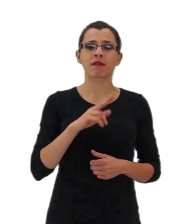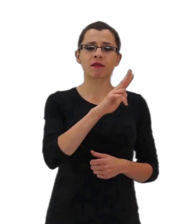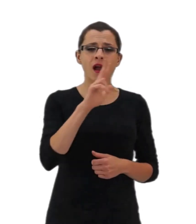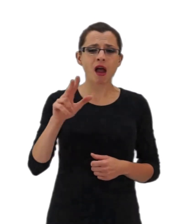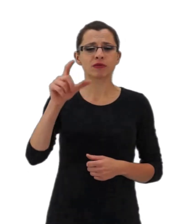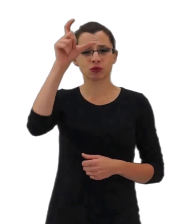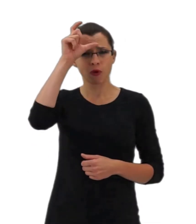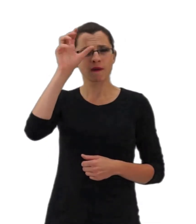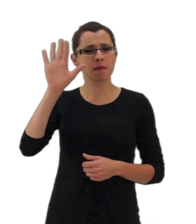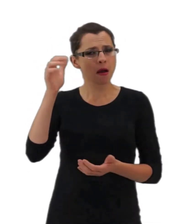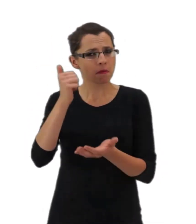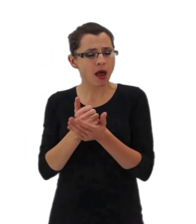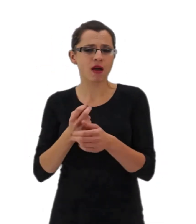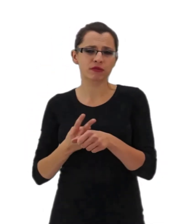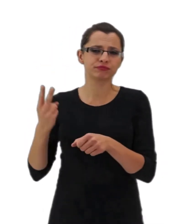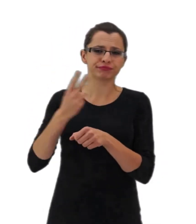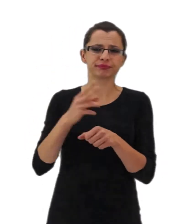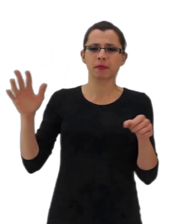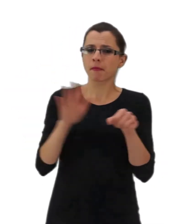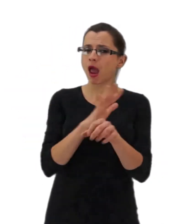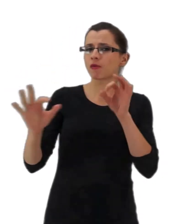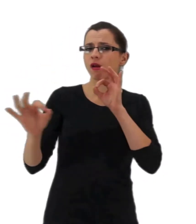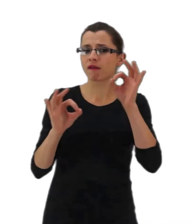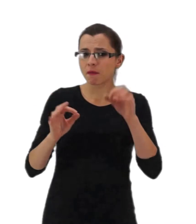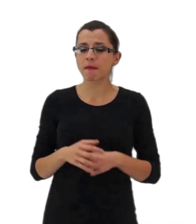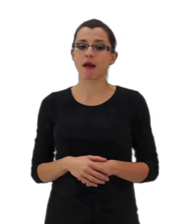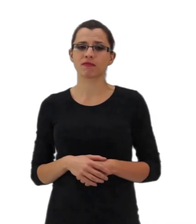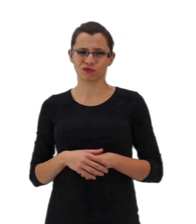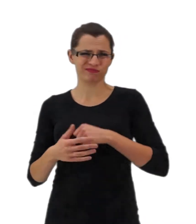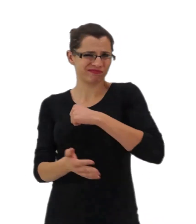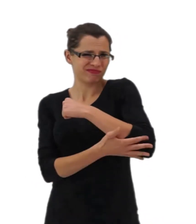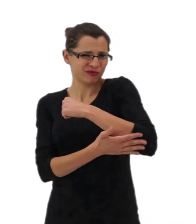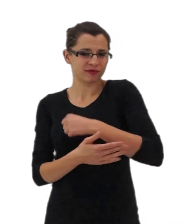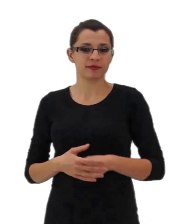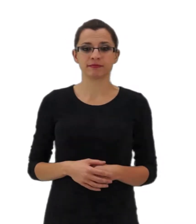Każdy człowiek ma prawo do dostępu do wszystkich informacji. To jest jego podstawowe prawo.